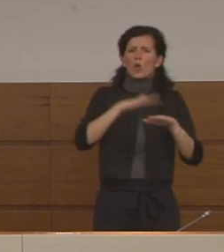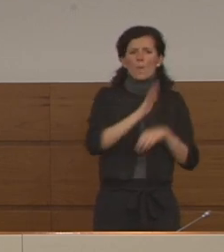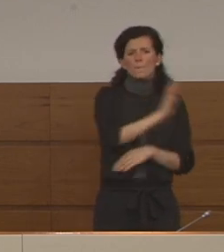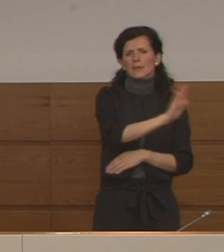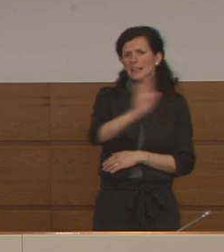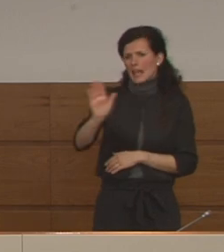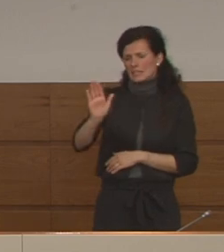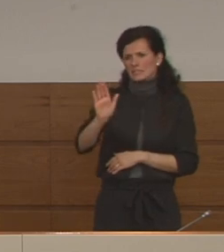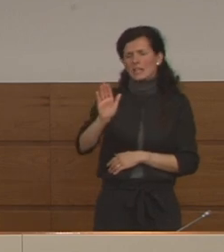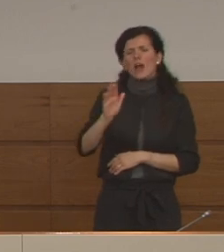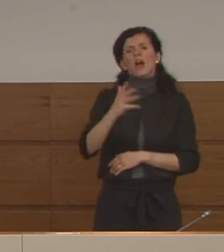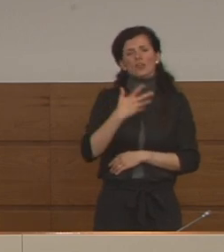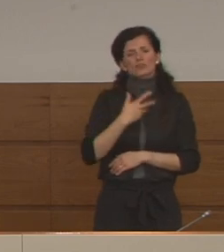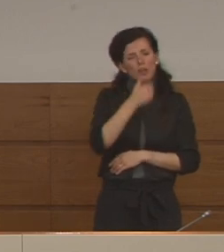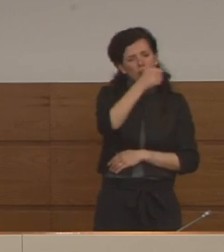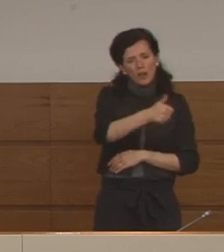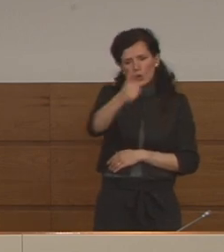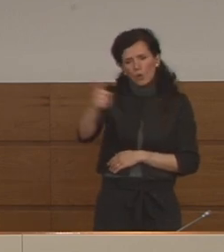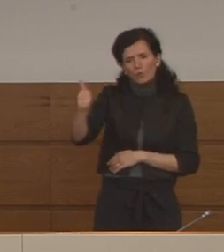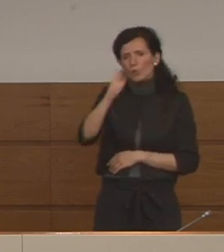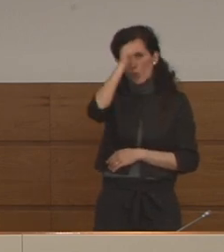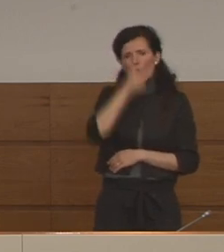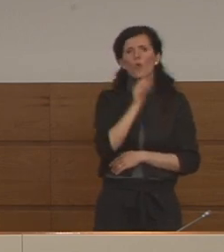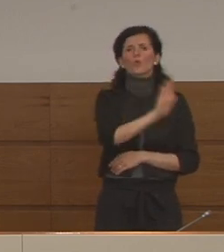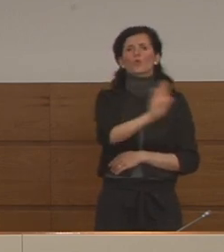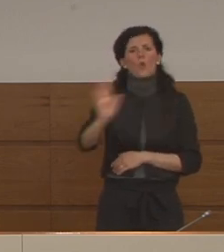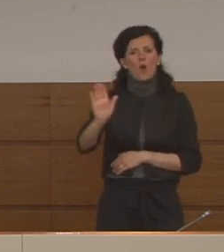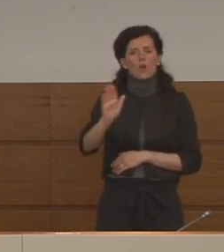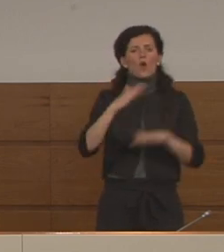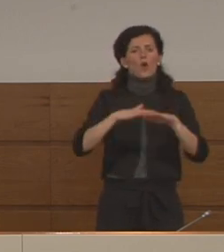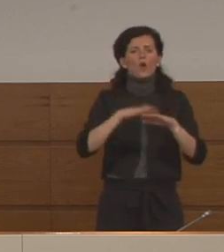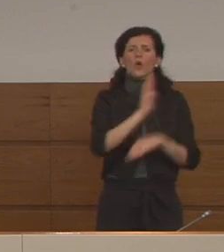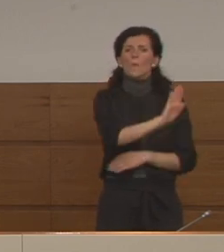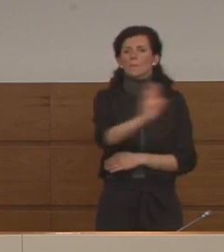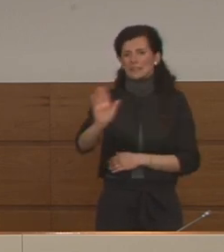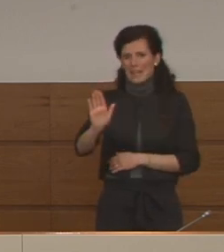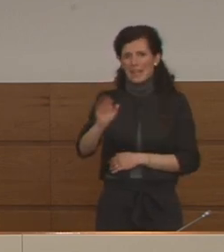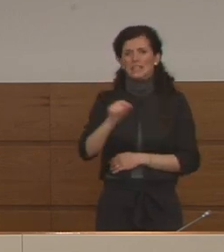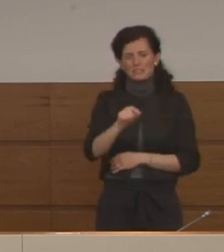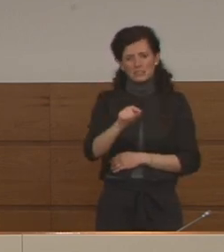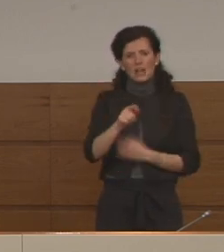Ognuno per le proprie competenze. E di conseguenza anche questo si applica a